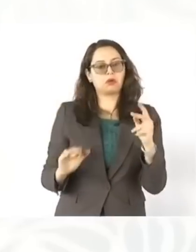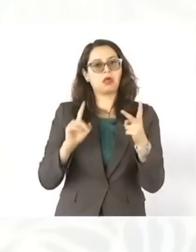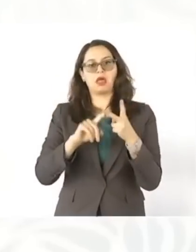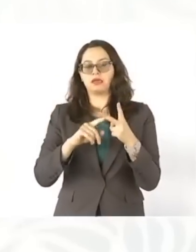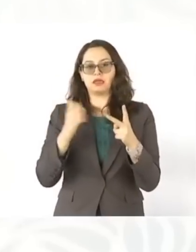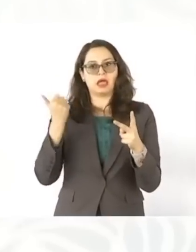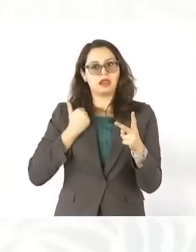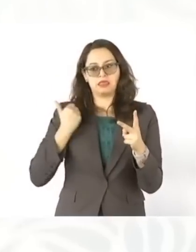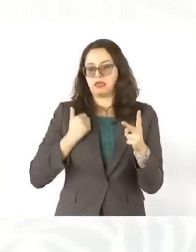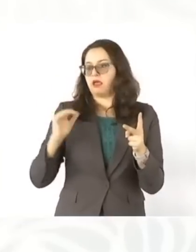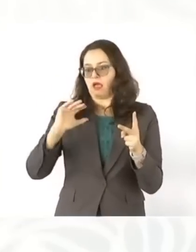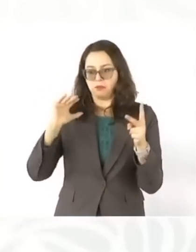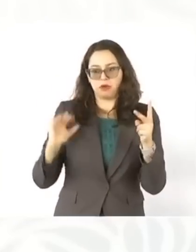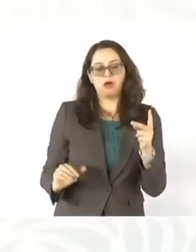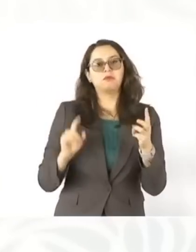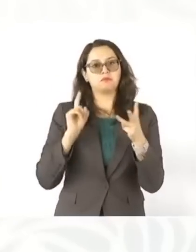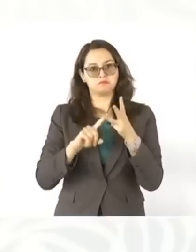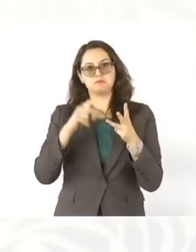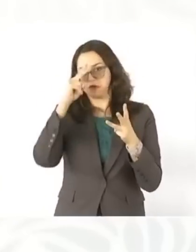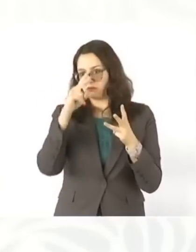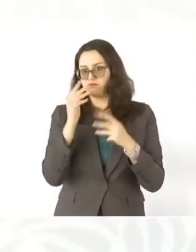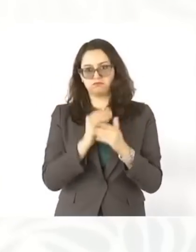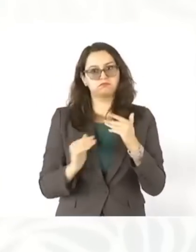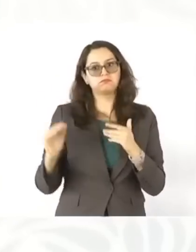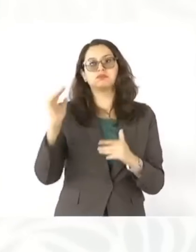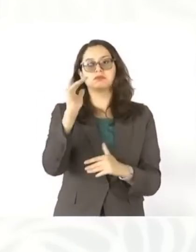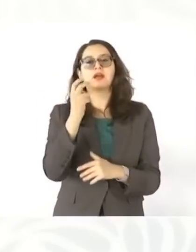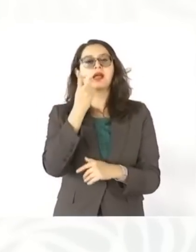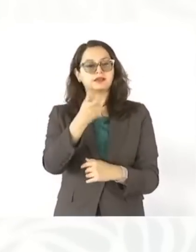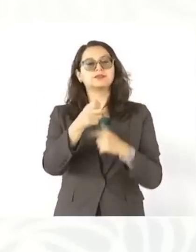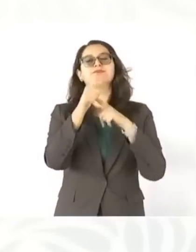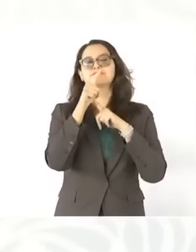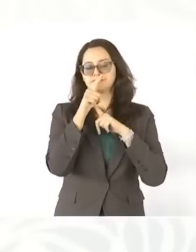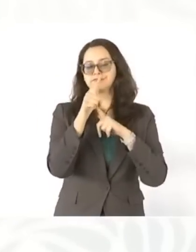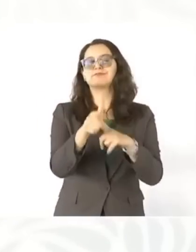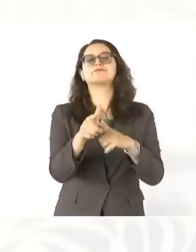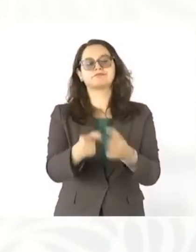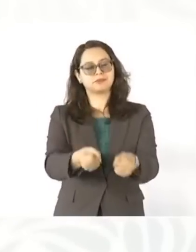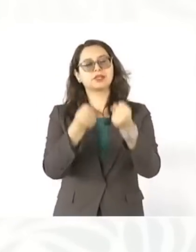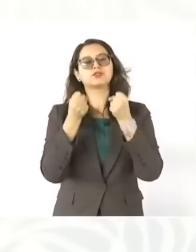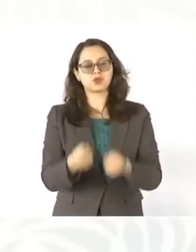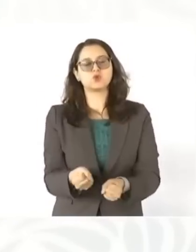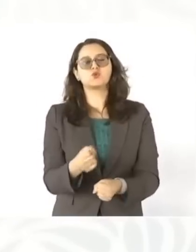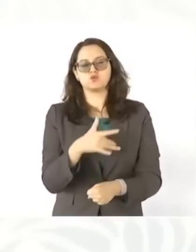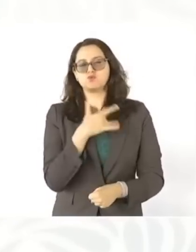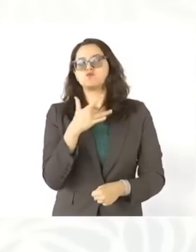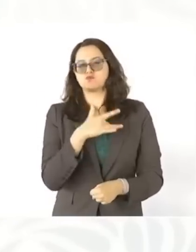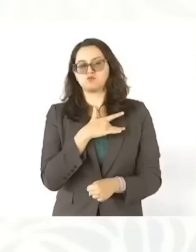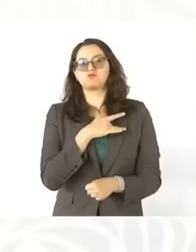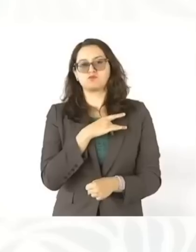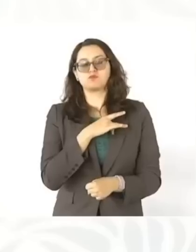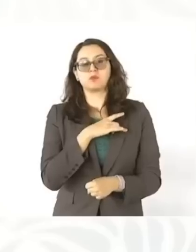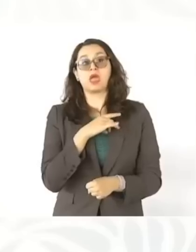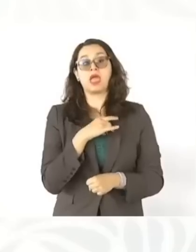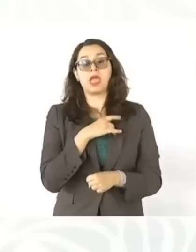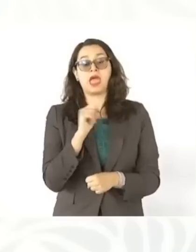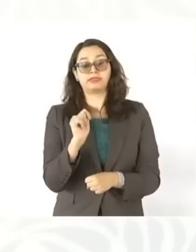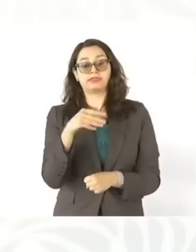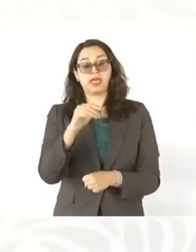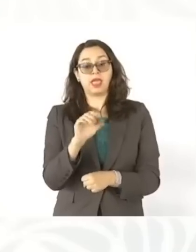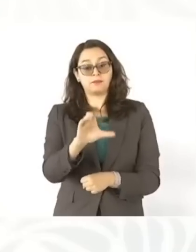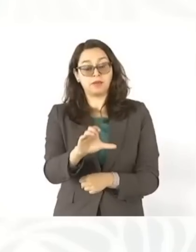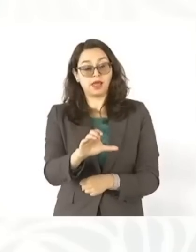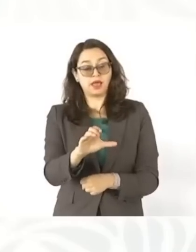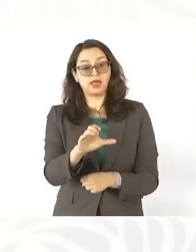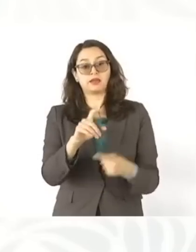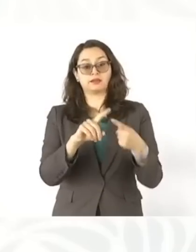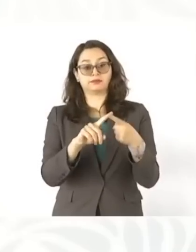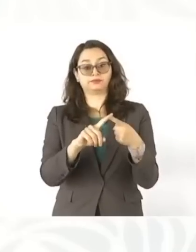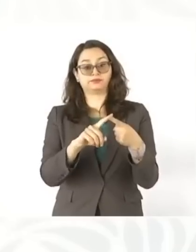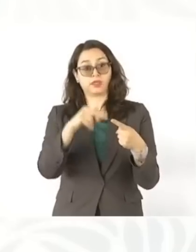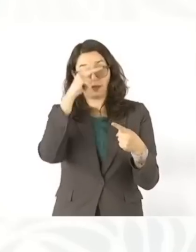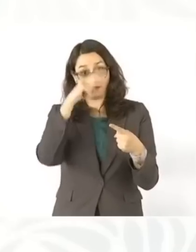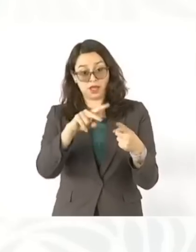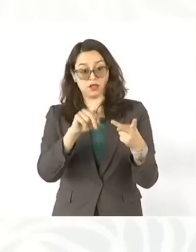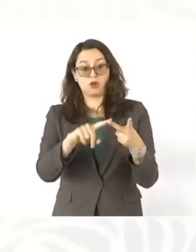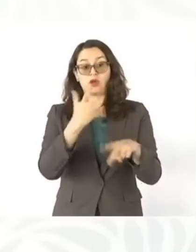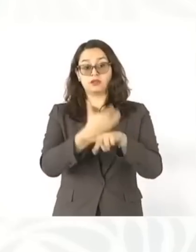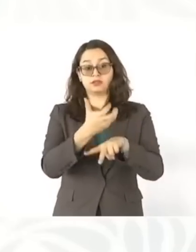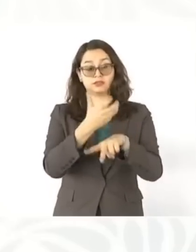además que esto va a seguir ocurriendo que el tratado comercial entre México Estados Unidos